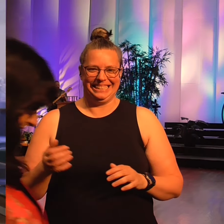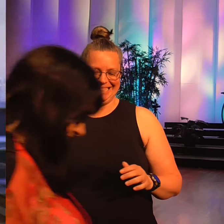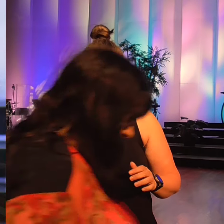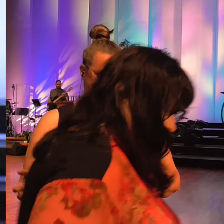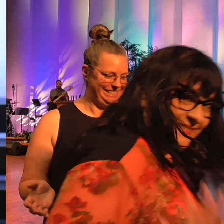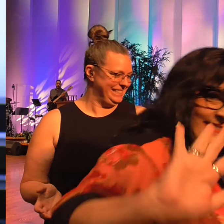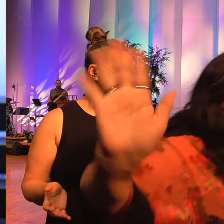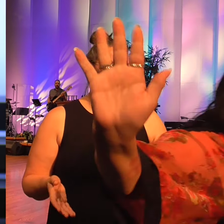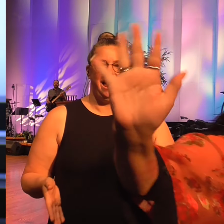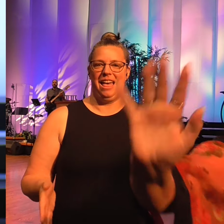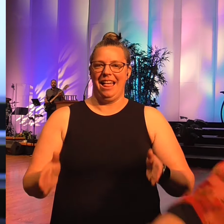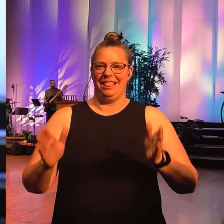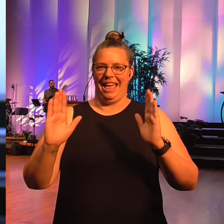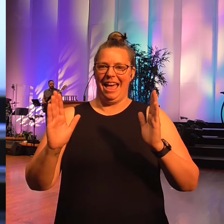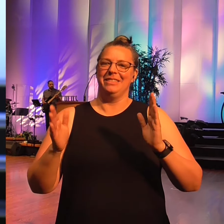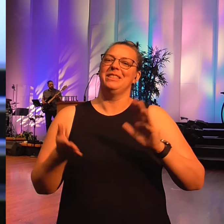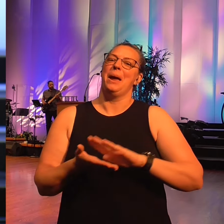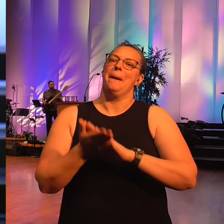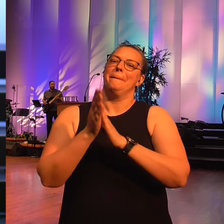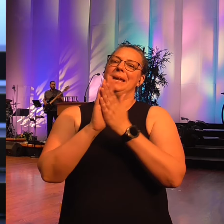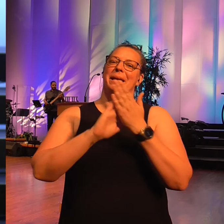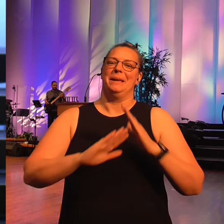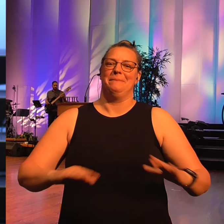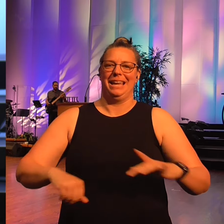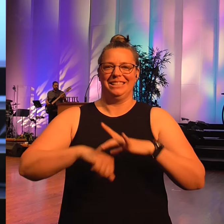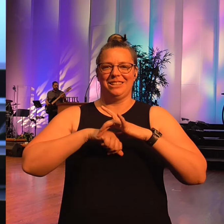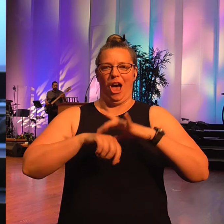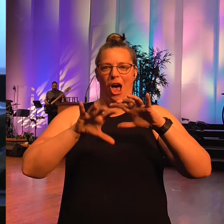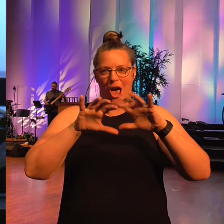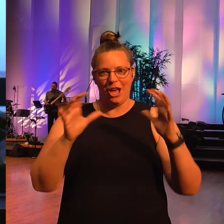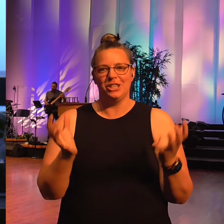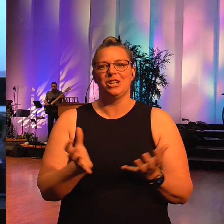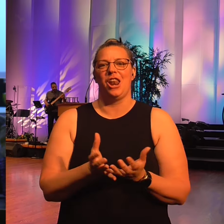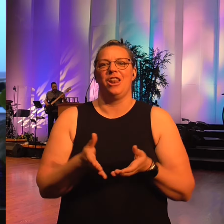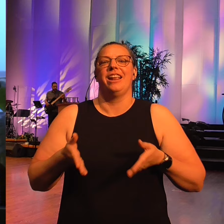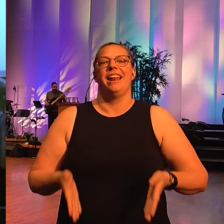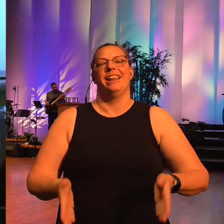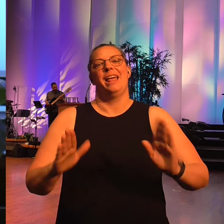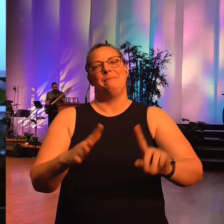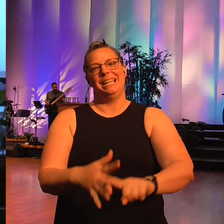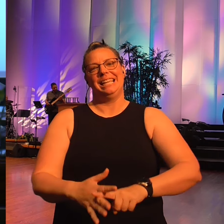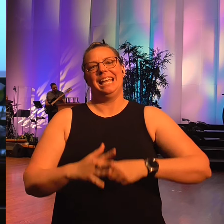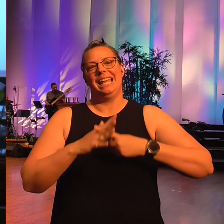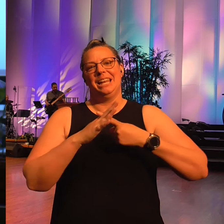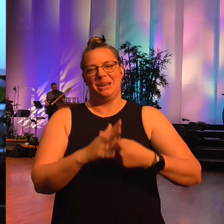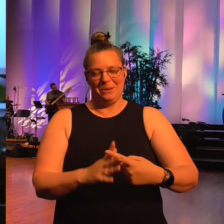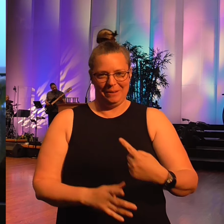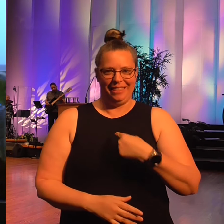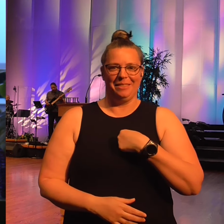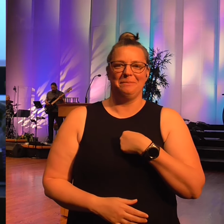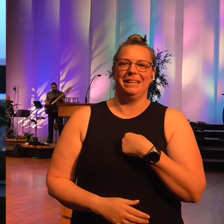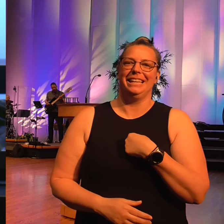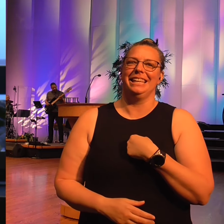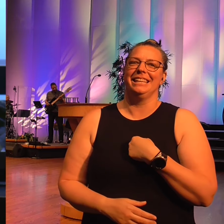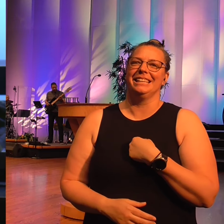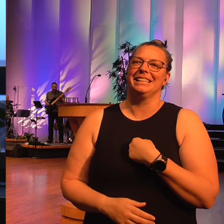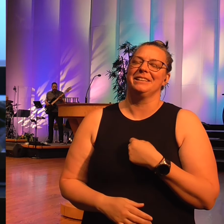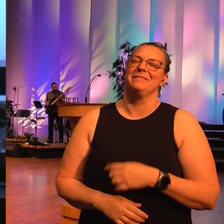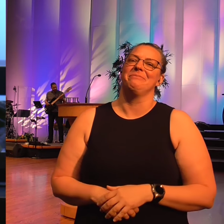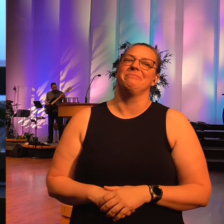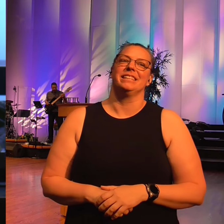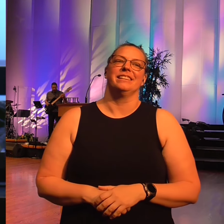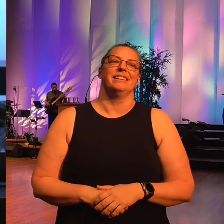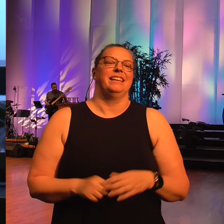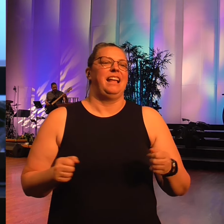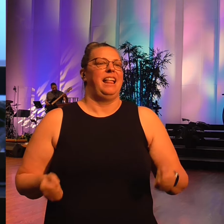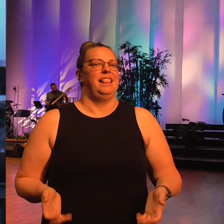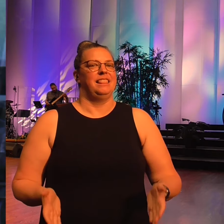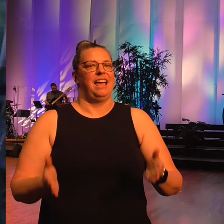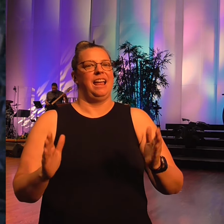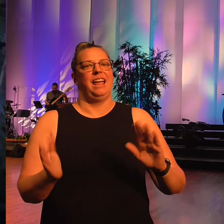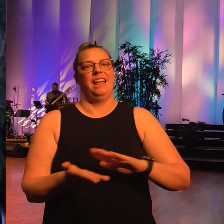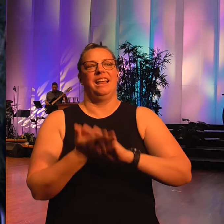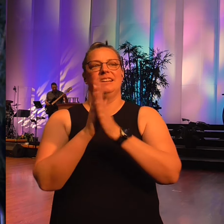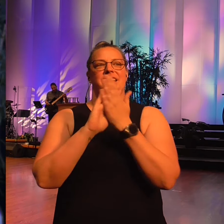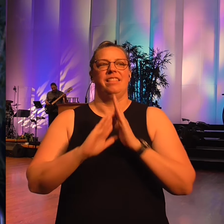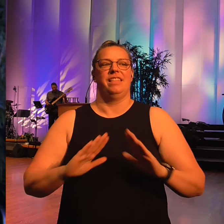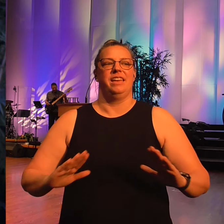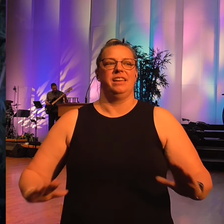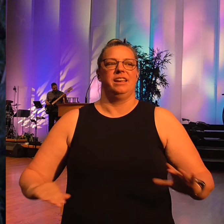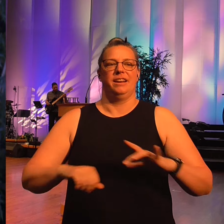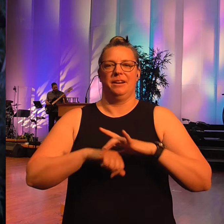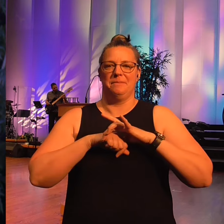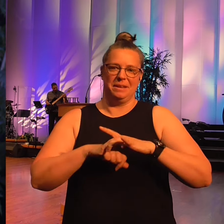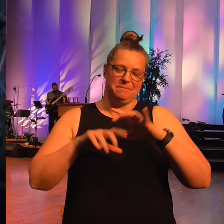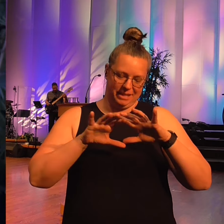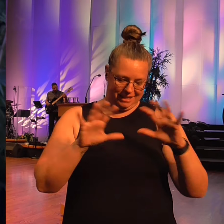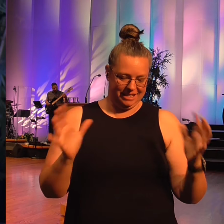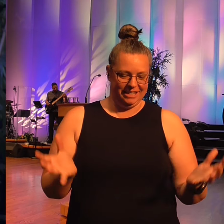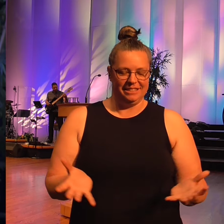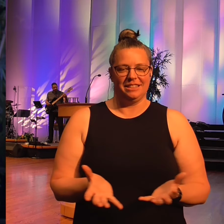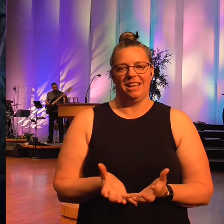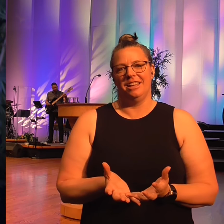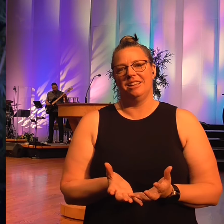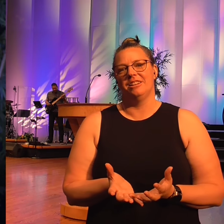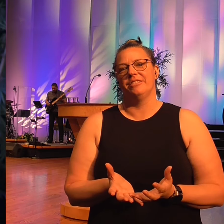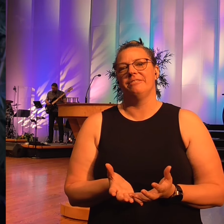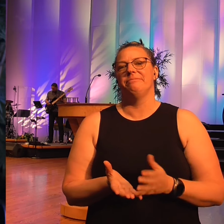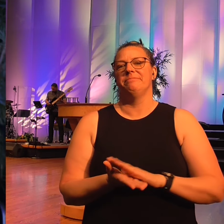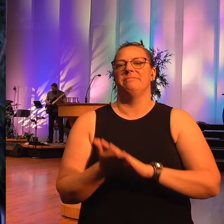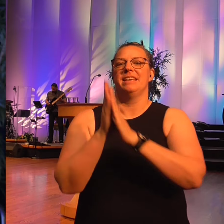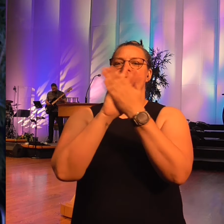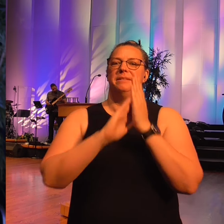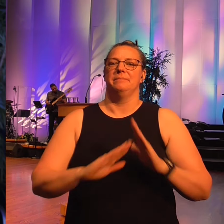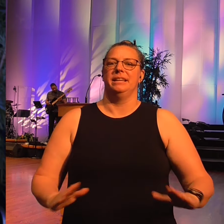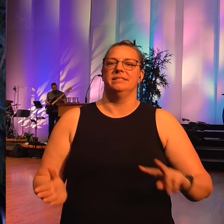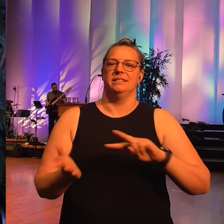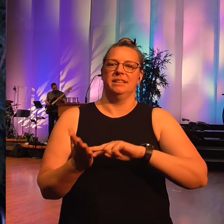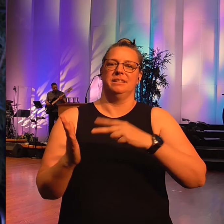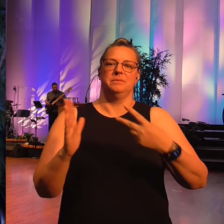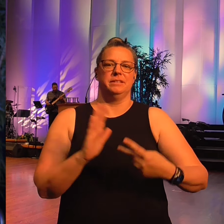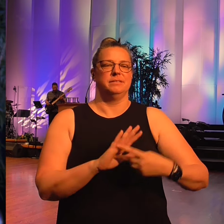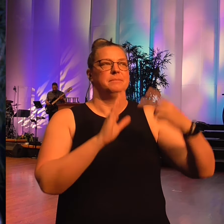Que haya paz en la tierra y que comience conmigo Que haya paz en la tierra La paz que